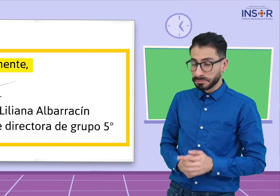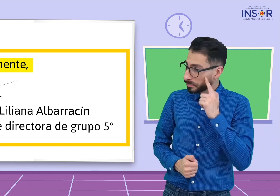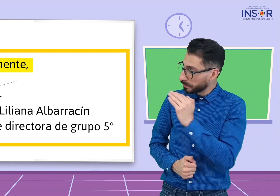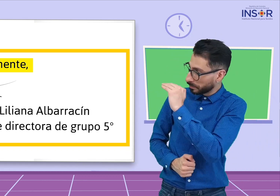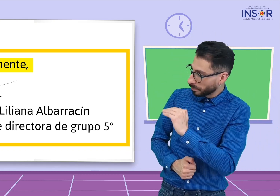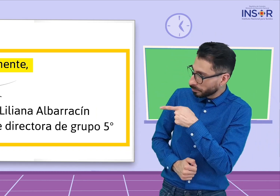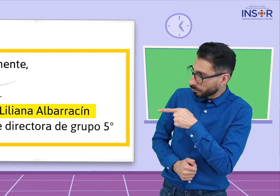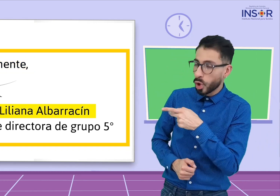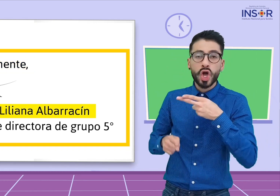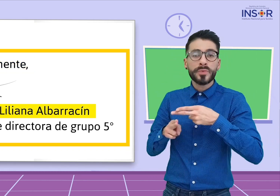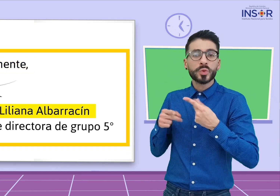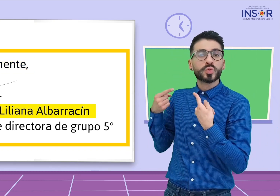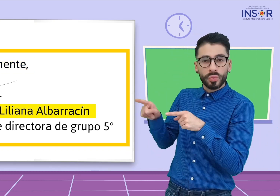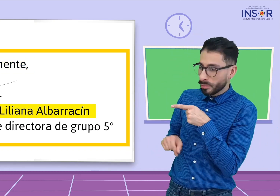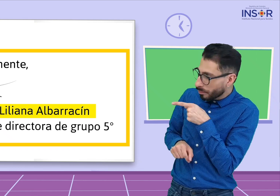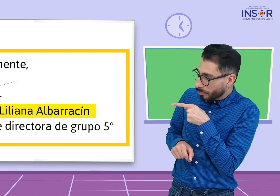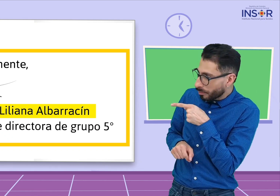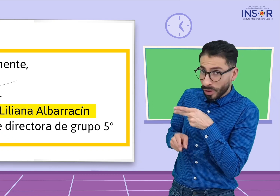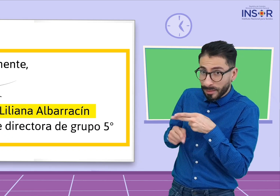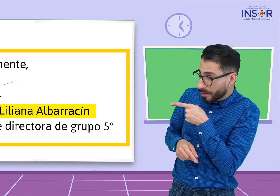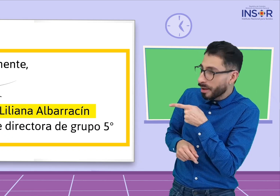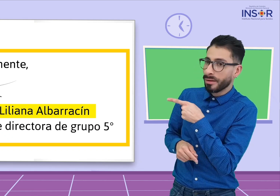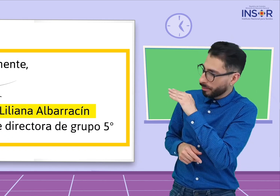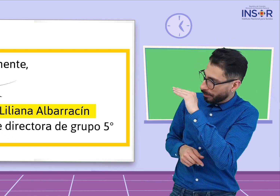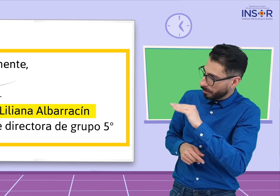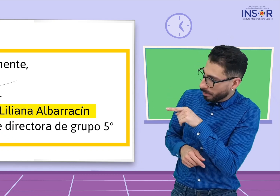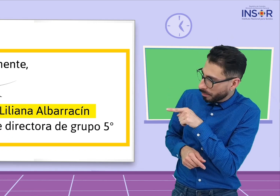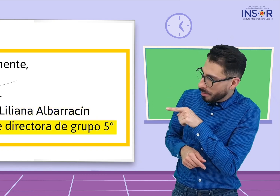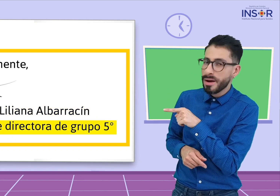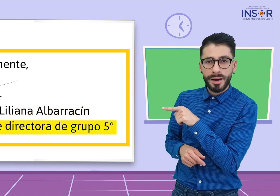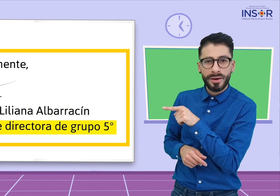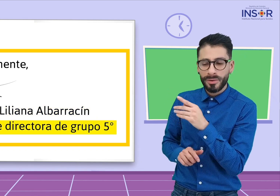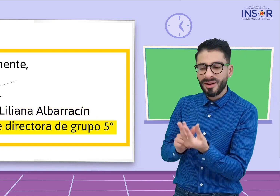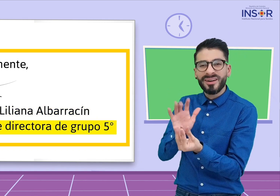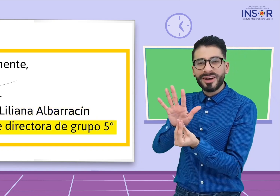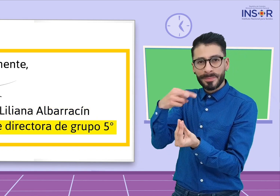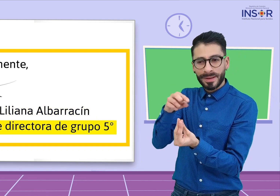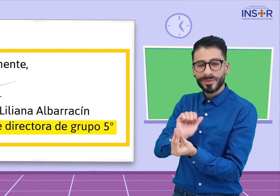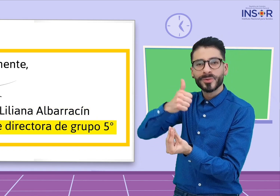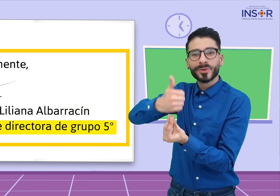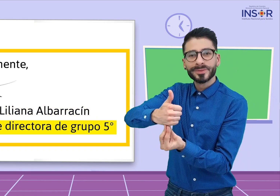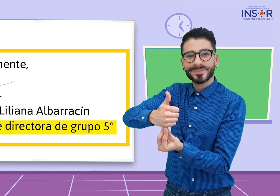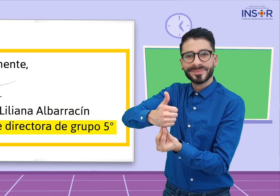Abajo está un nombre propio y el cargo, que es directora de grupo de 5°.